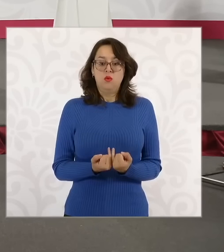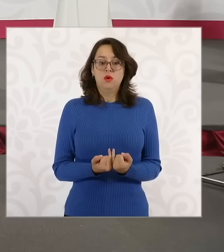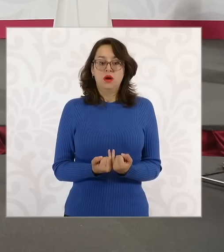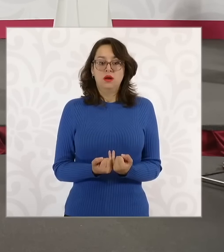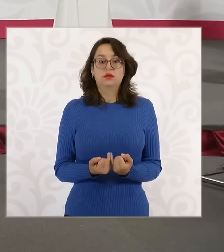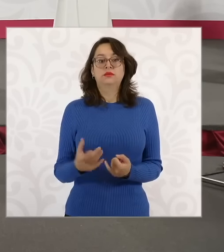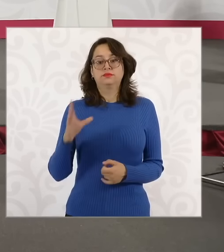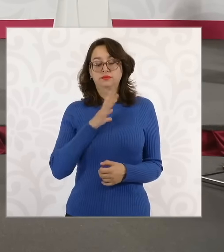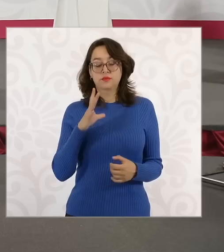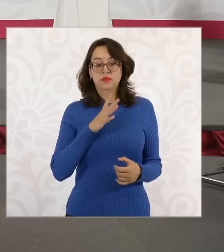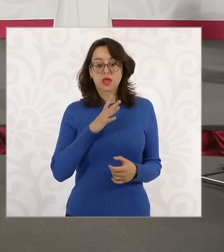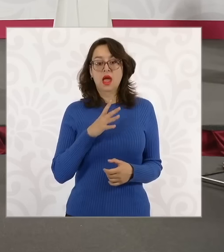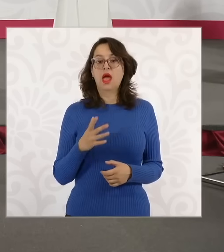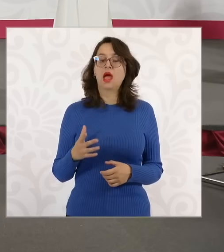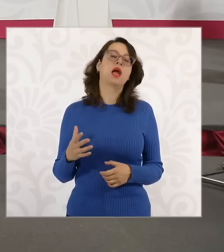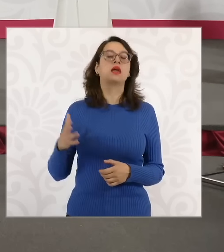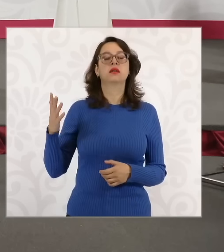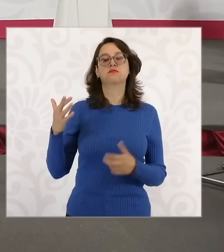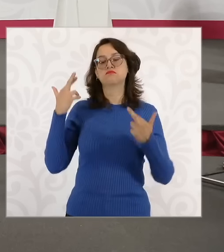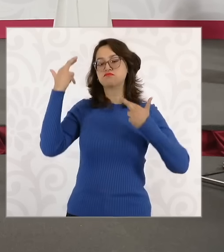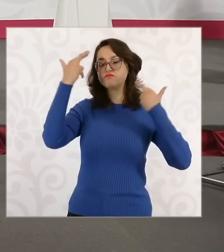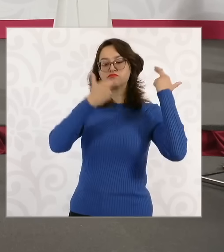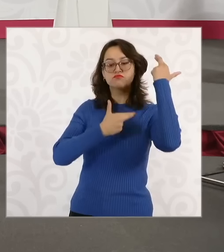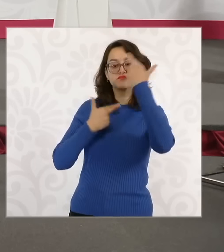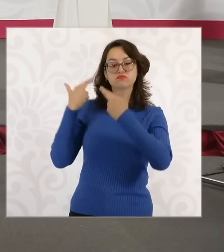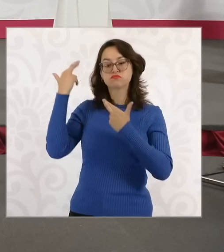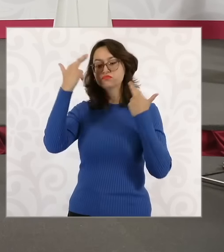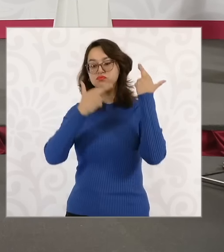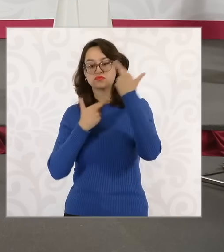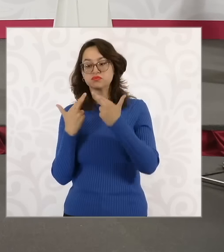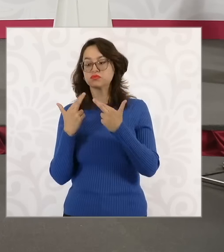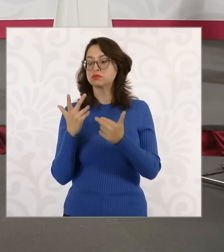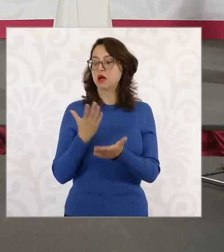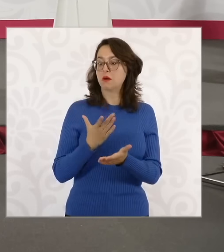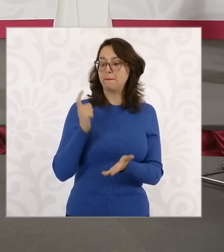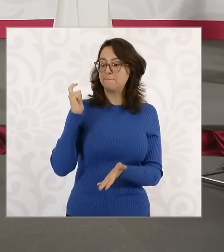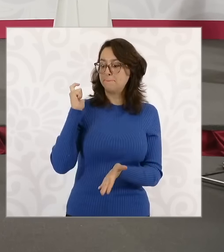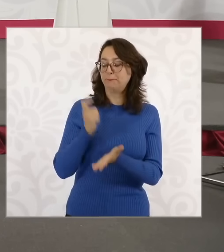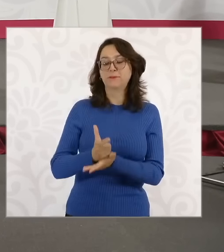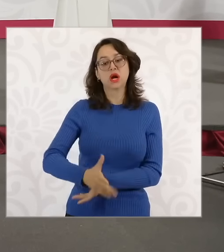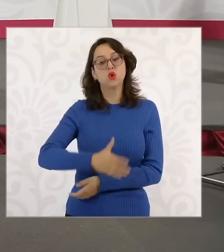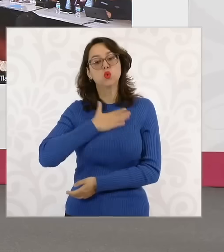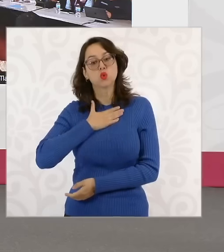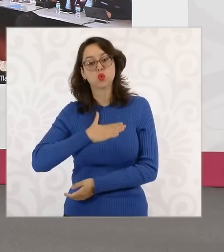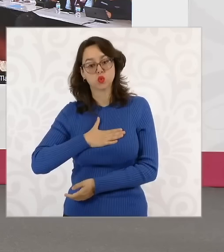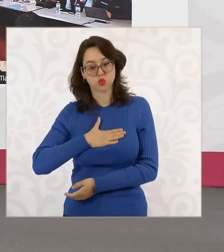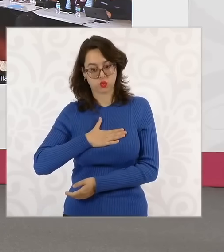que es el que nos orienta para ser eh hacer los pagos de la manera más justa. que que se requiere